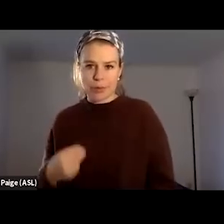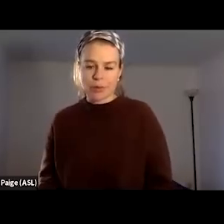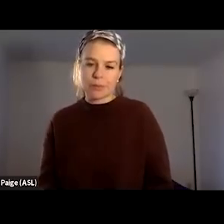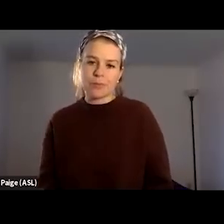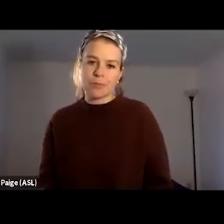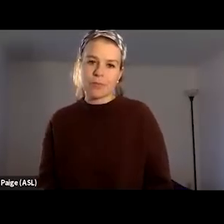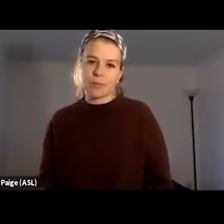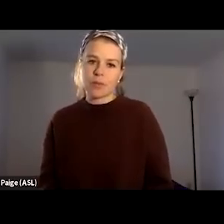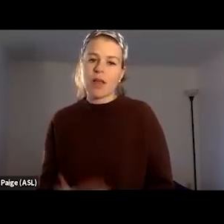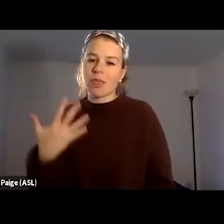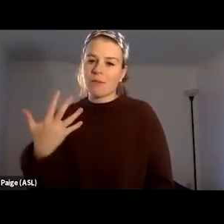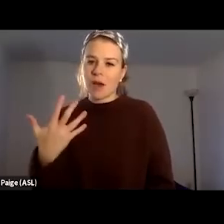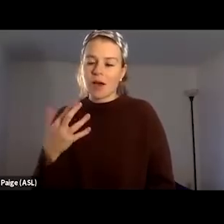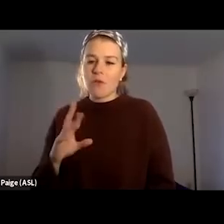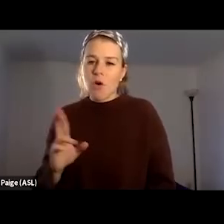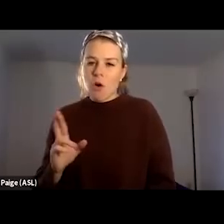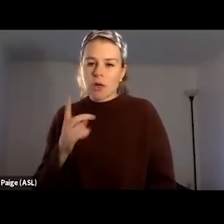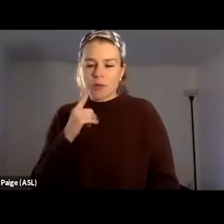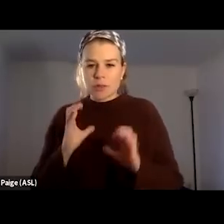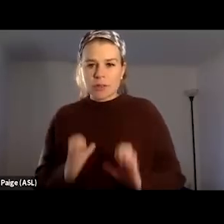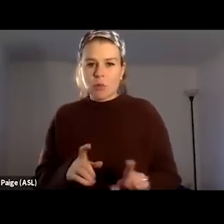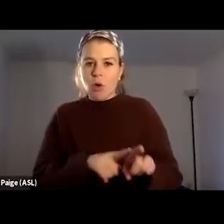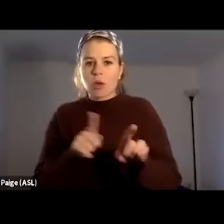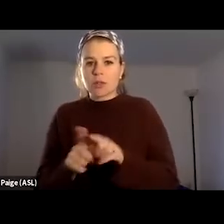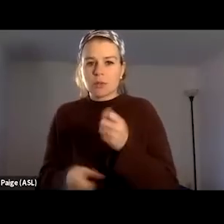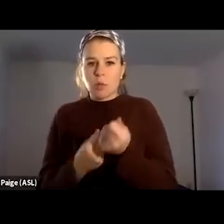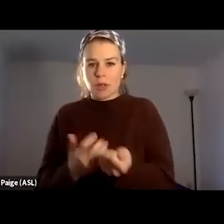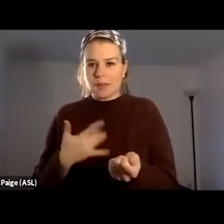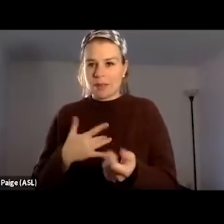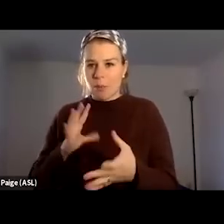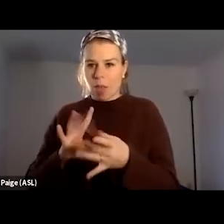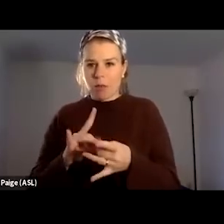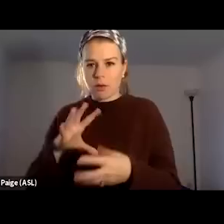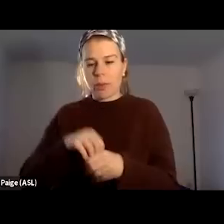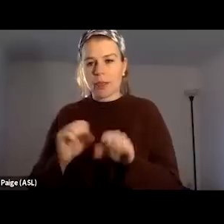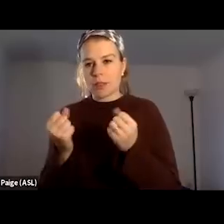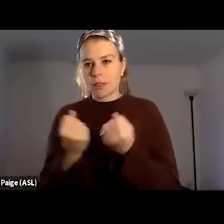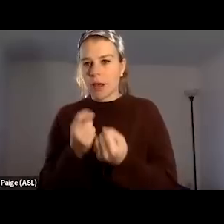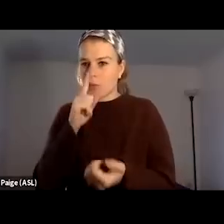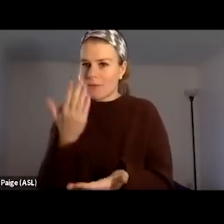Las cinco R de la ciudadanía también apoyan un sentido de pertenencia en la sociedad que es validado por otros,